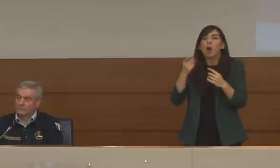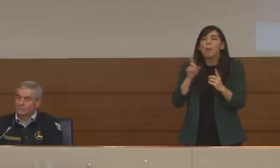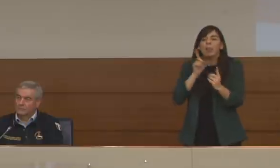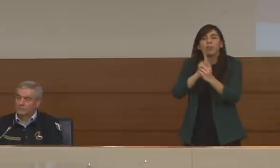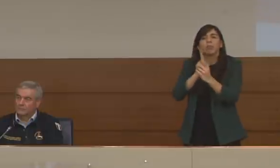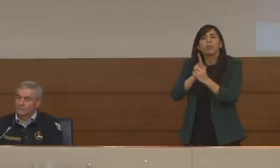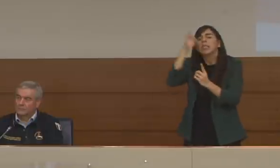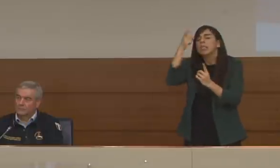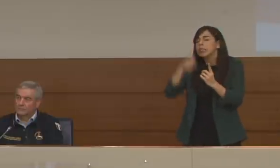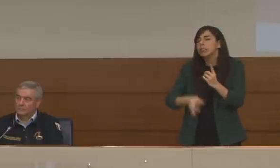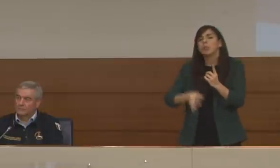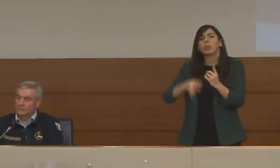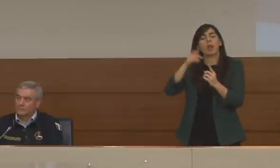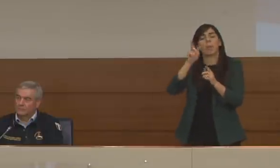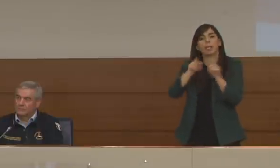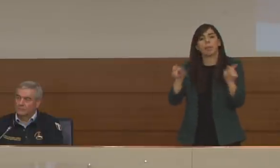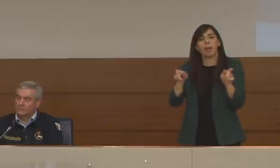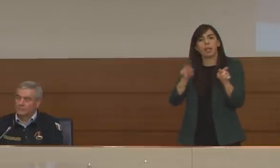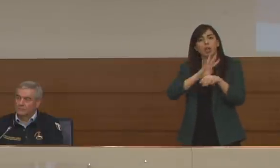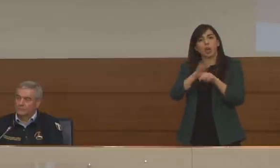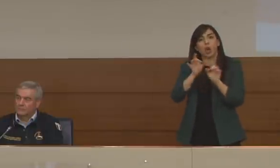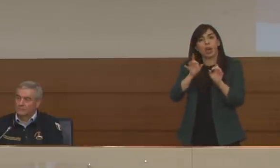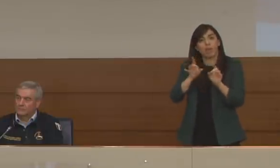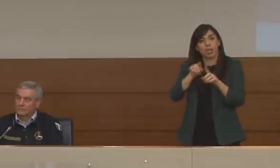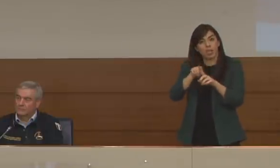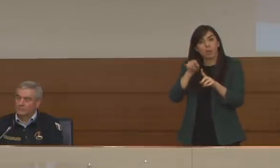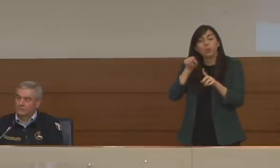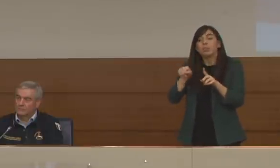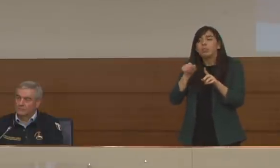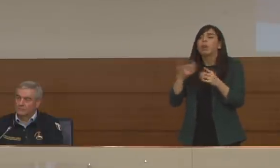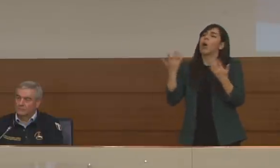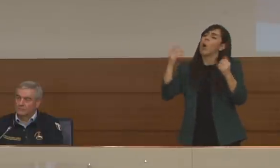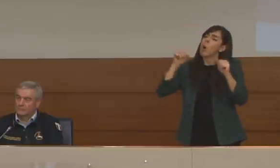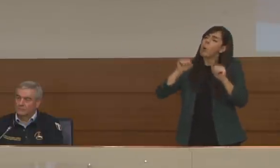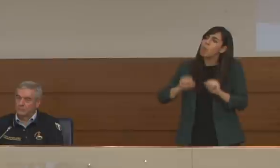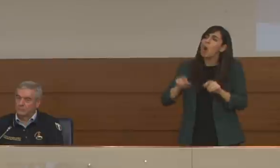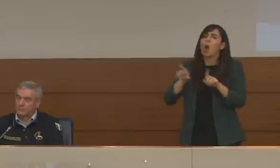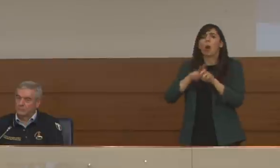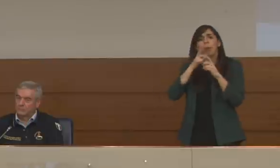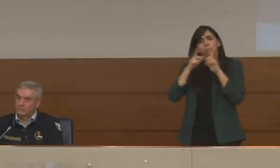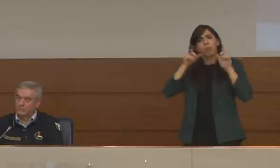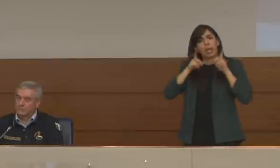al virus può rappresentare, secondo me, un valido baluardo di difesa. Non deve